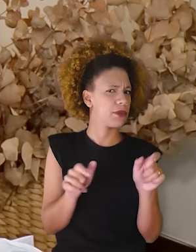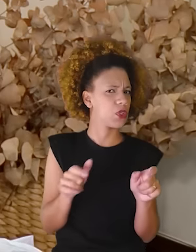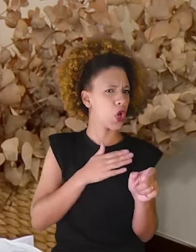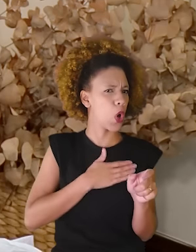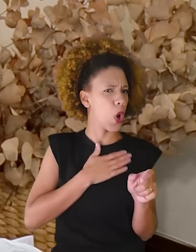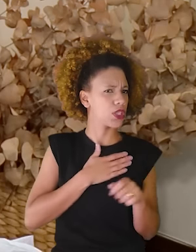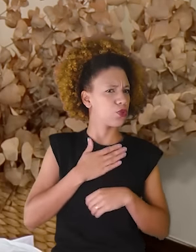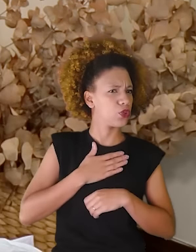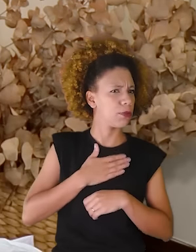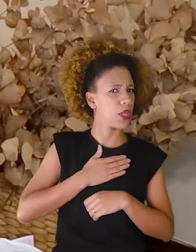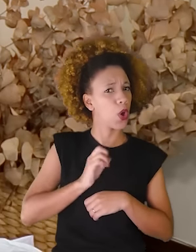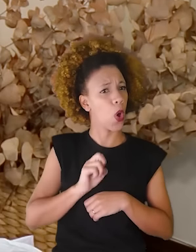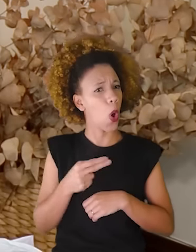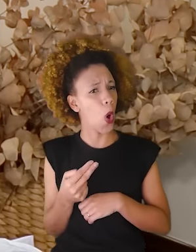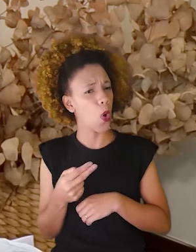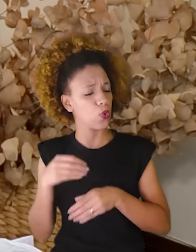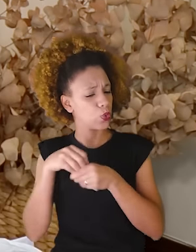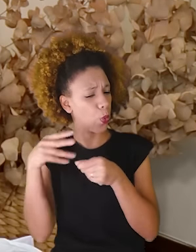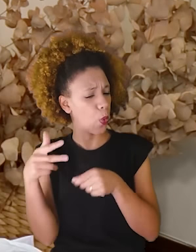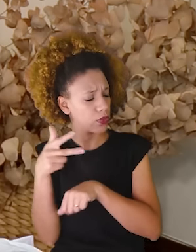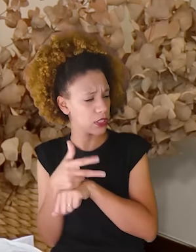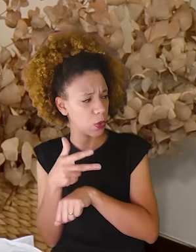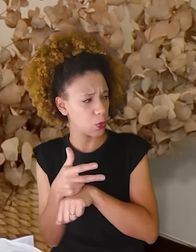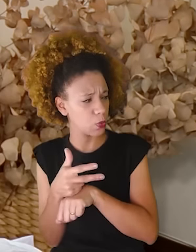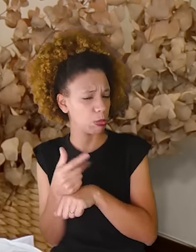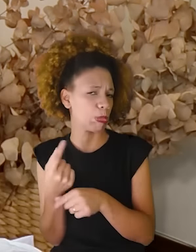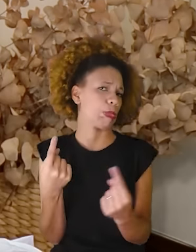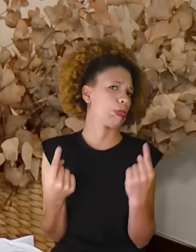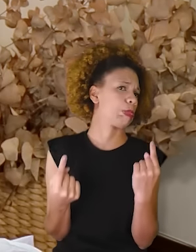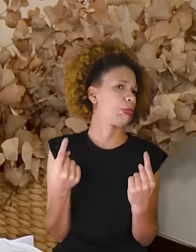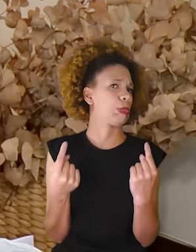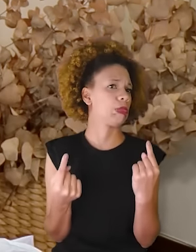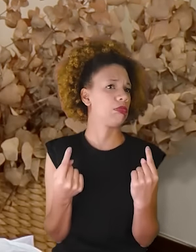elas gostam de mim será que as pessoas gostam do Sucesso que eu tô fazendo é né e eu queria